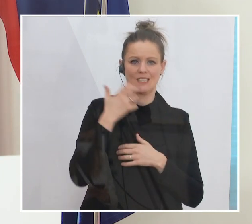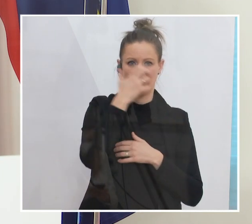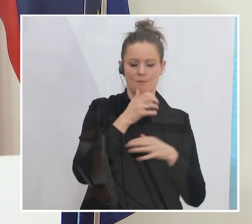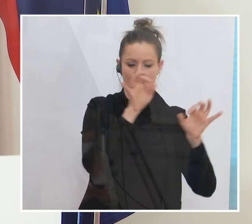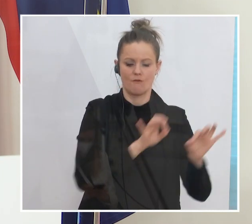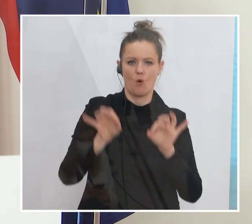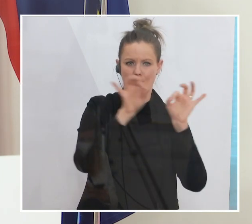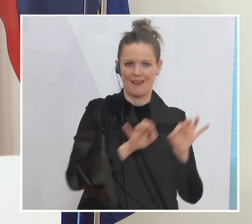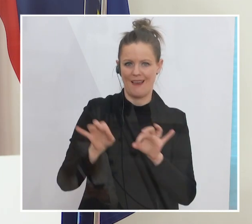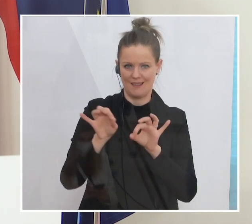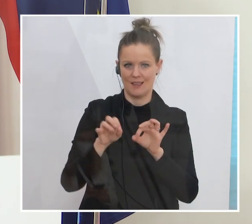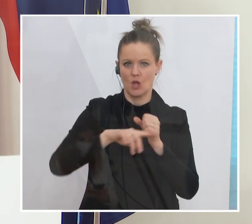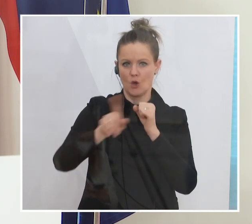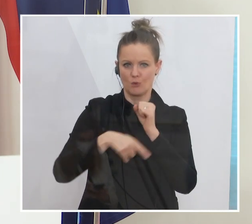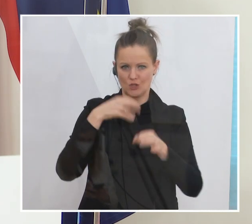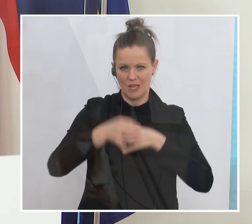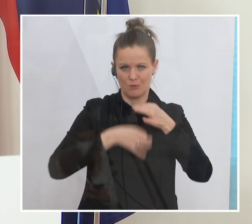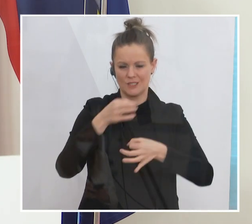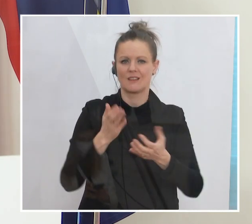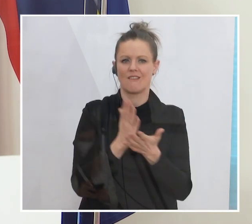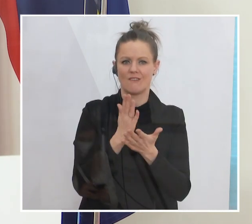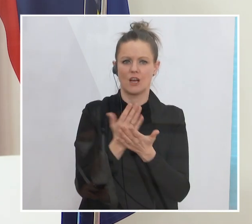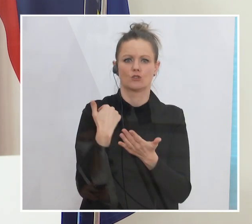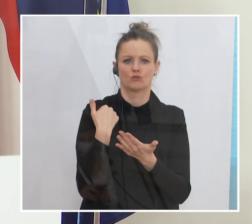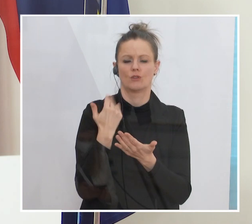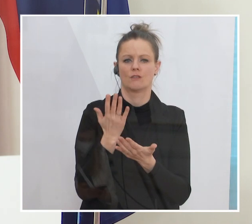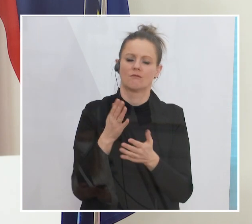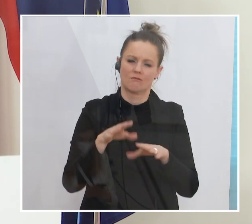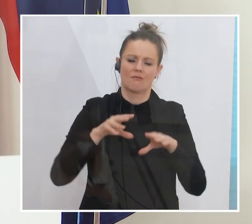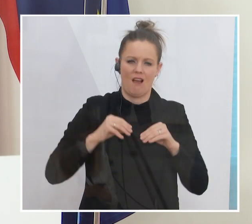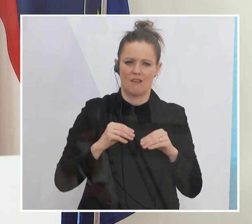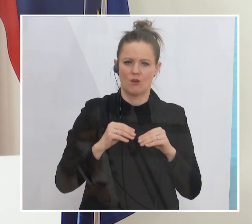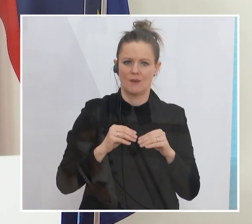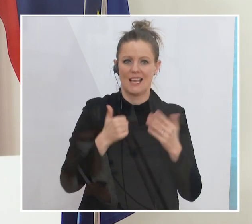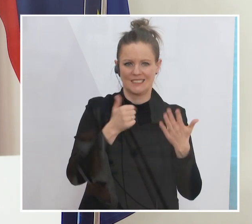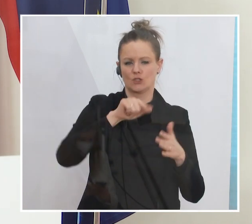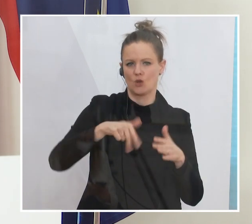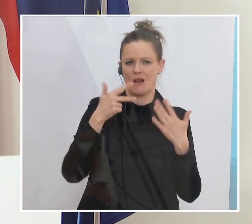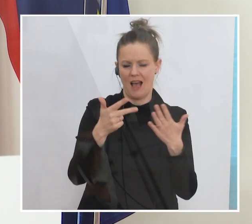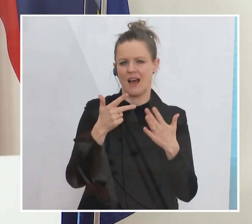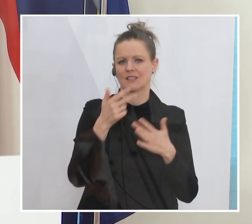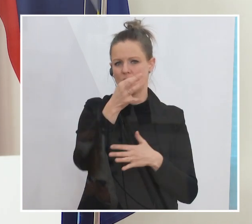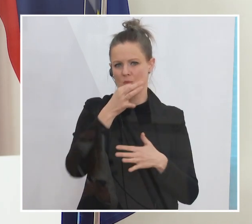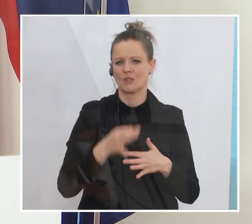des Budgetprozesses angenommen haben. Damals haben wir mit 6,8 Prozent für das Jahr 2020 gerechnet.